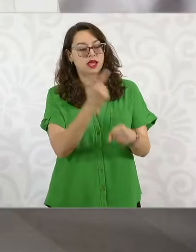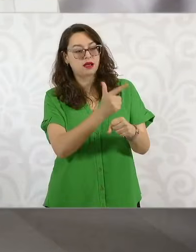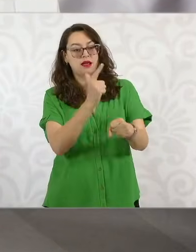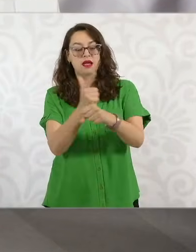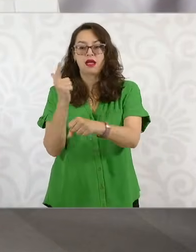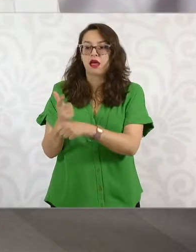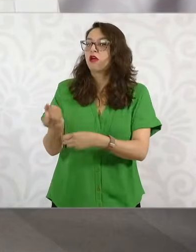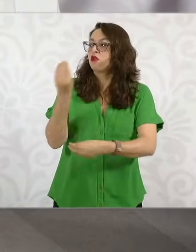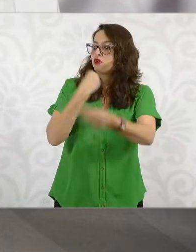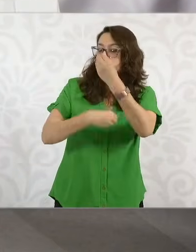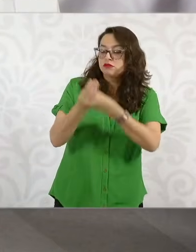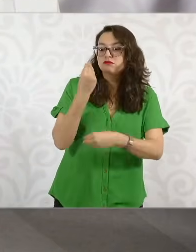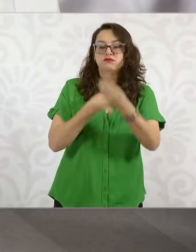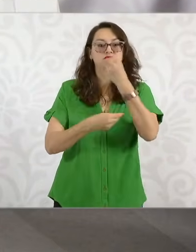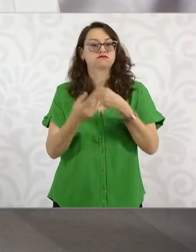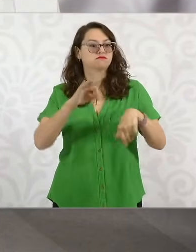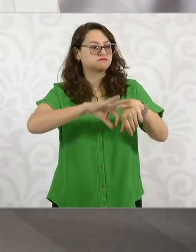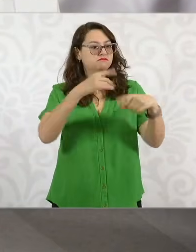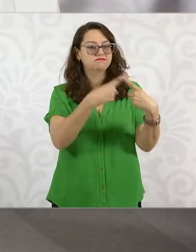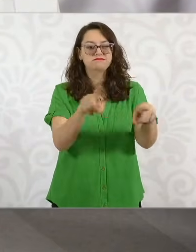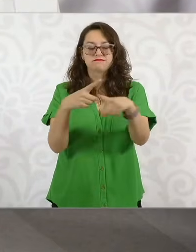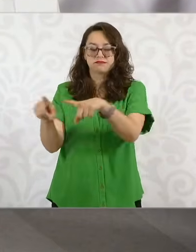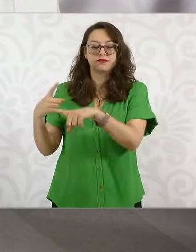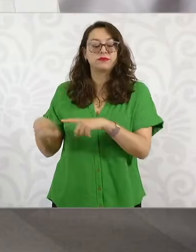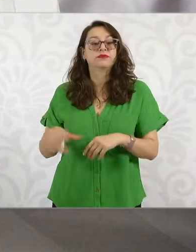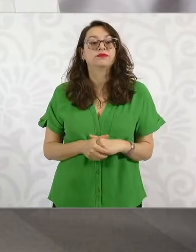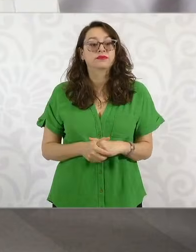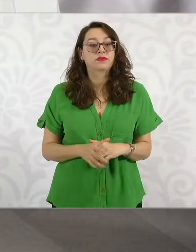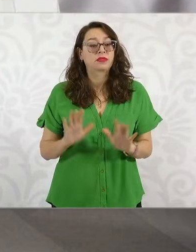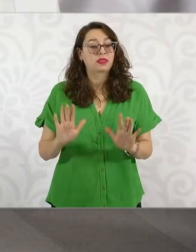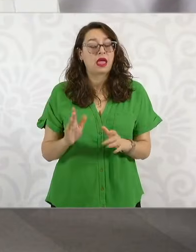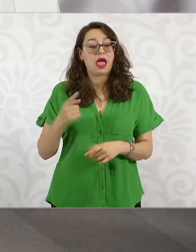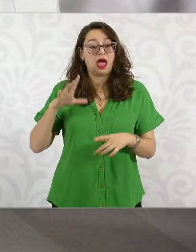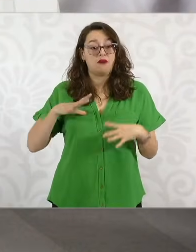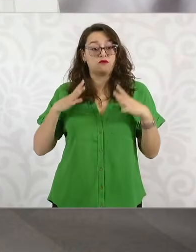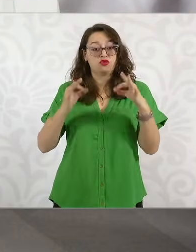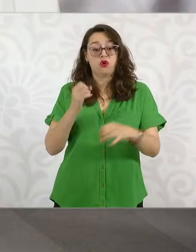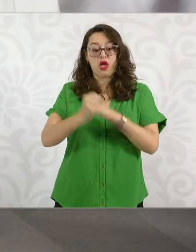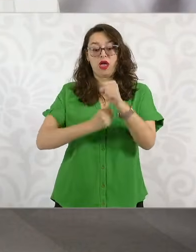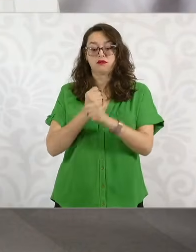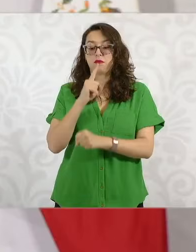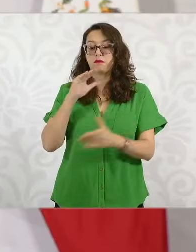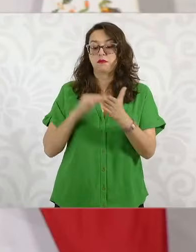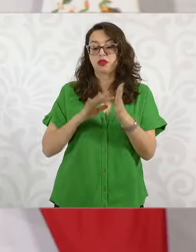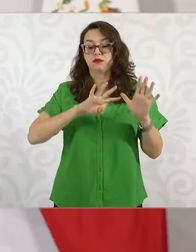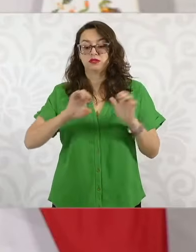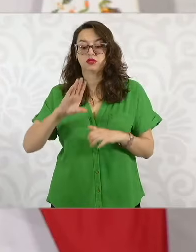nutrición y medicamentos. AOD está presente en México desde 1934, empleando 100 personas.